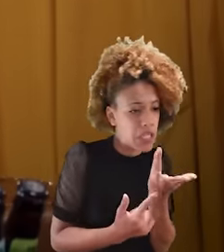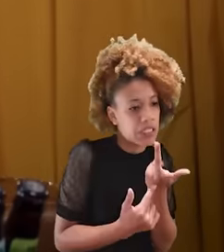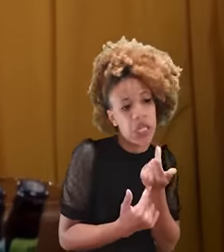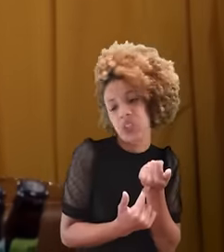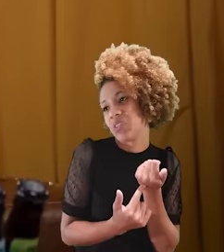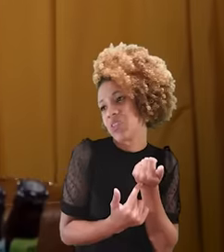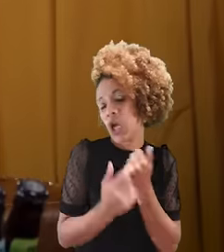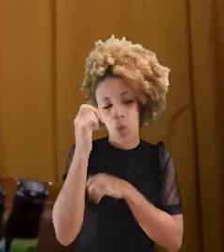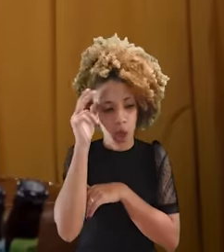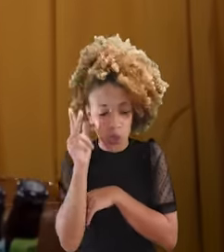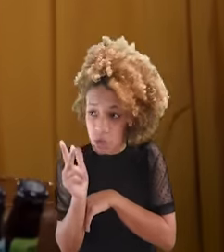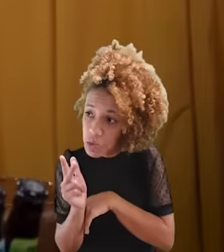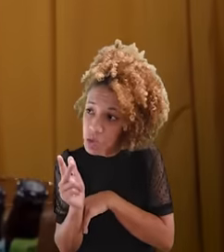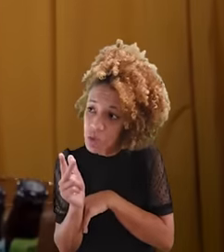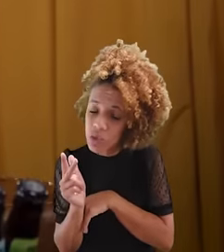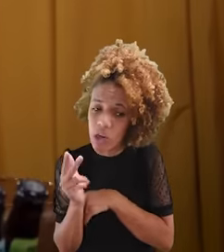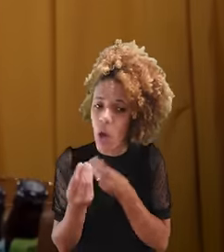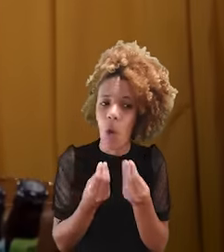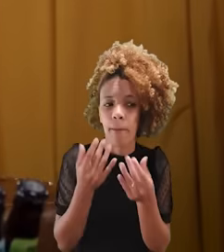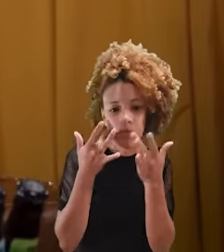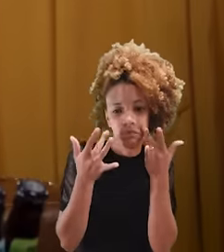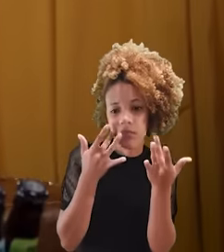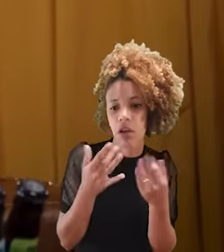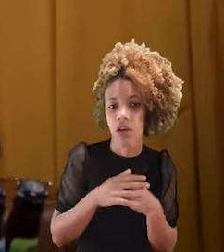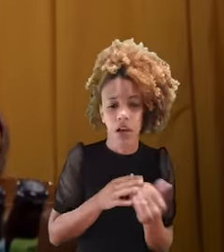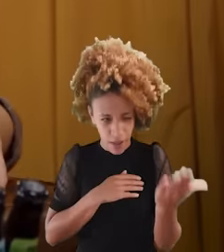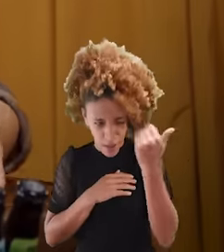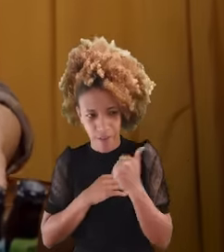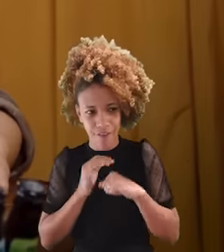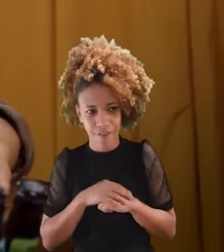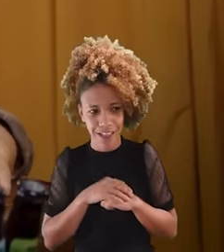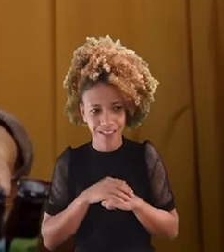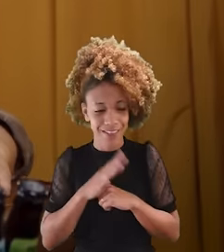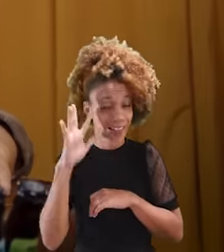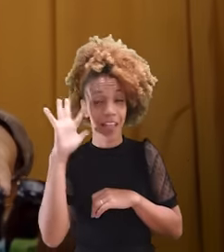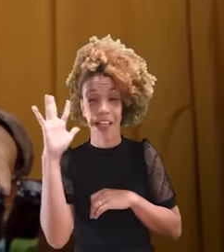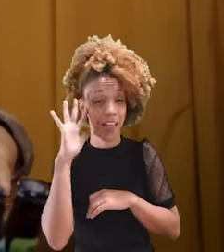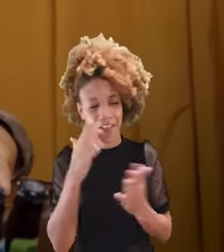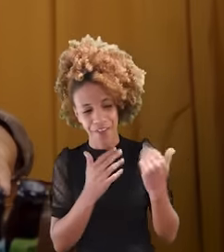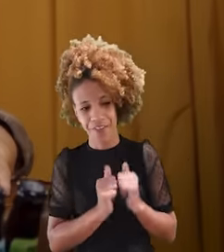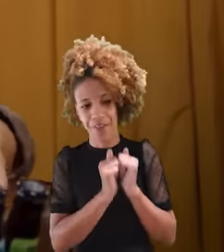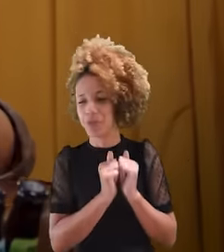a cultura com teatro é você fala assim vem na minha nave espacial sim entendeu é uma coisa de